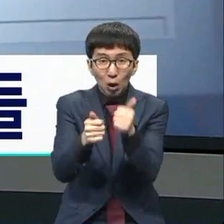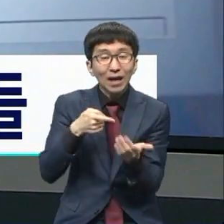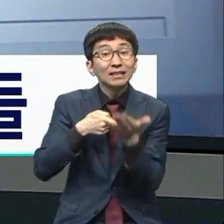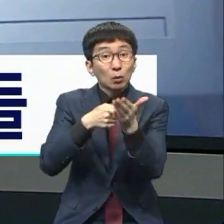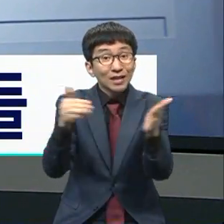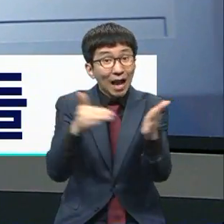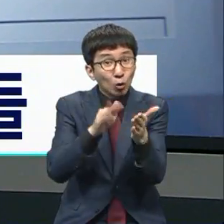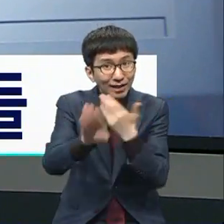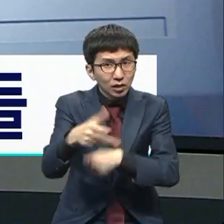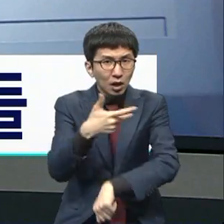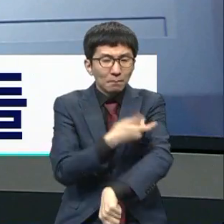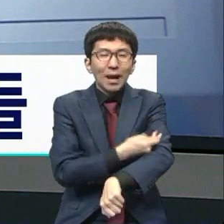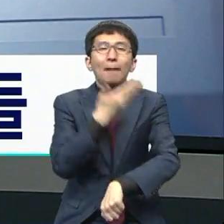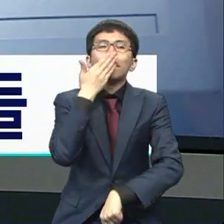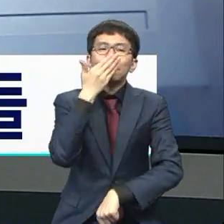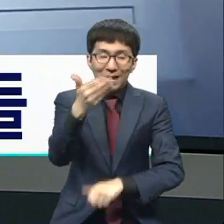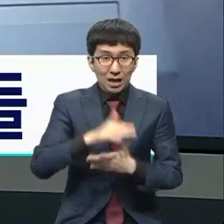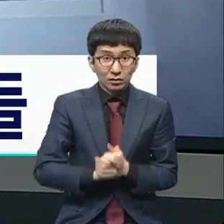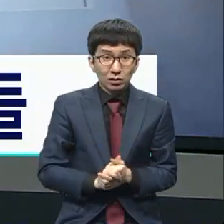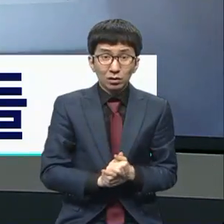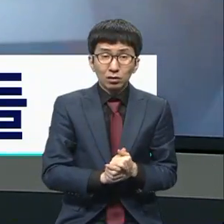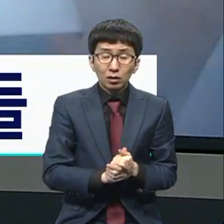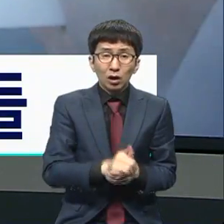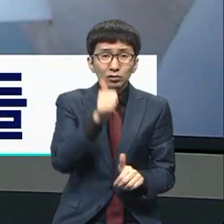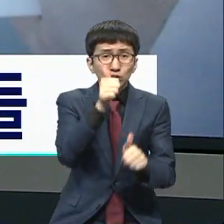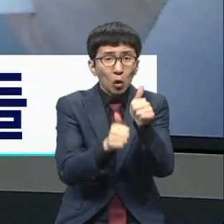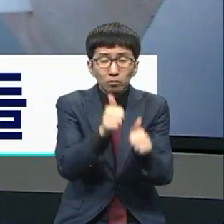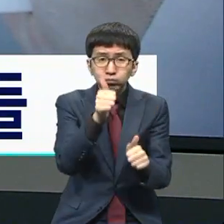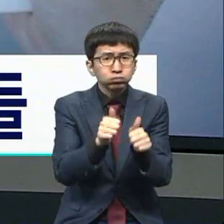접수해서 백신 접종 대상이 될 수 있는데 수능 안 보는 일반인들까지 모의평가에